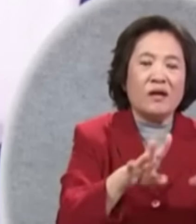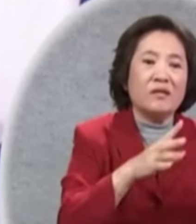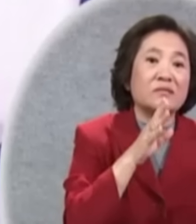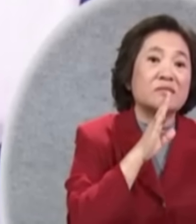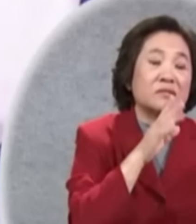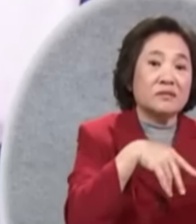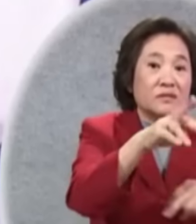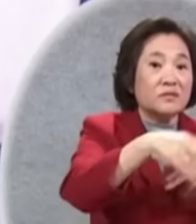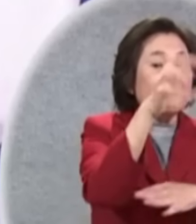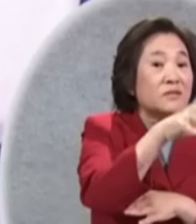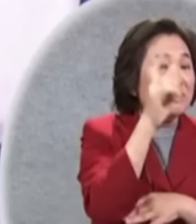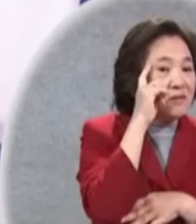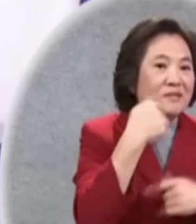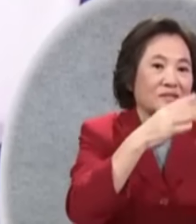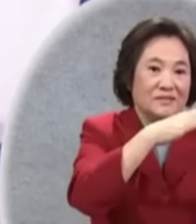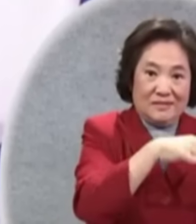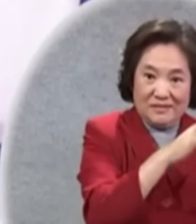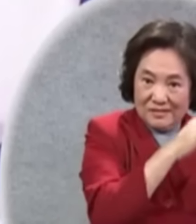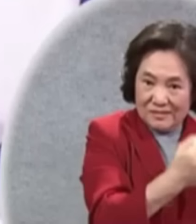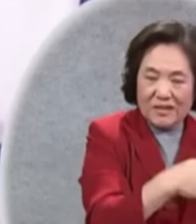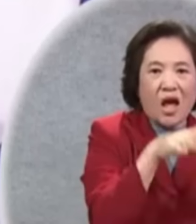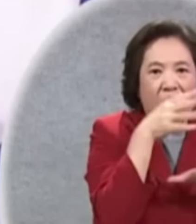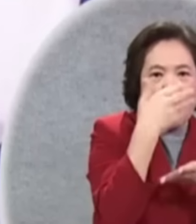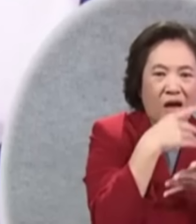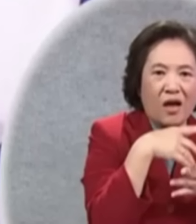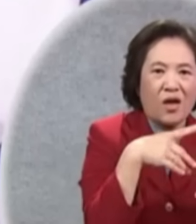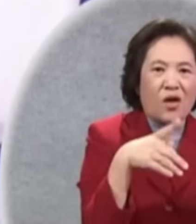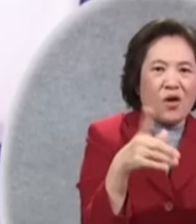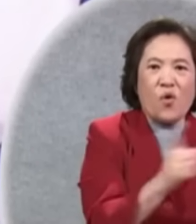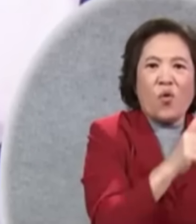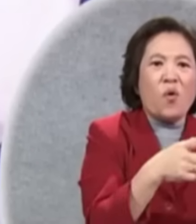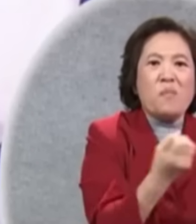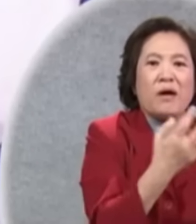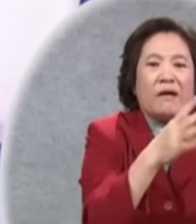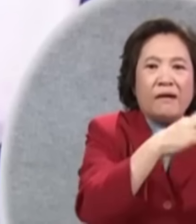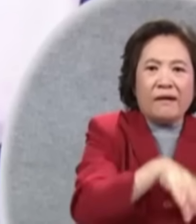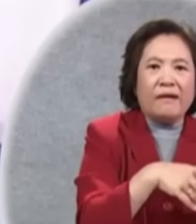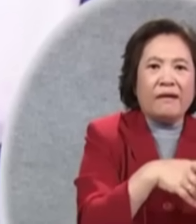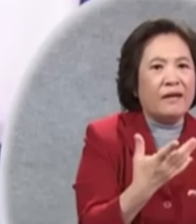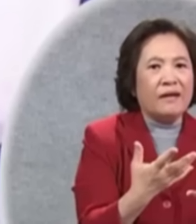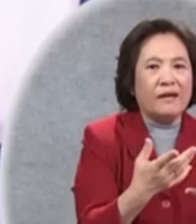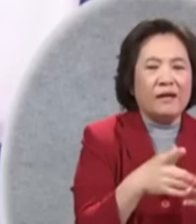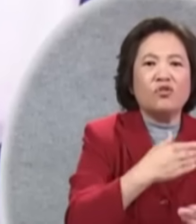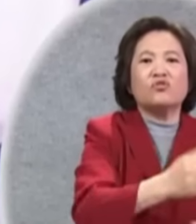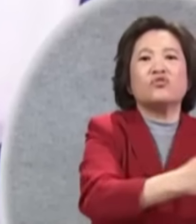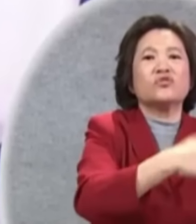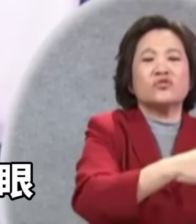颱風天 跟他家裡吃個飯 趕下臺 請問臺灣人民